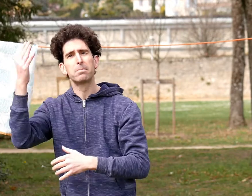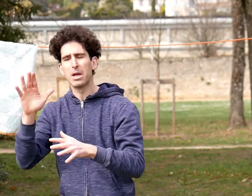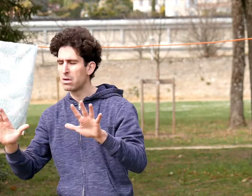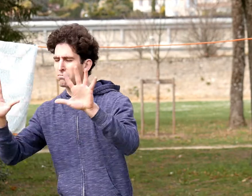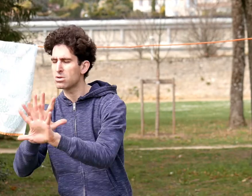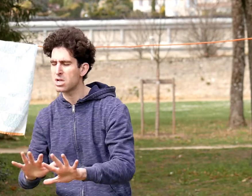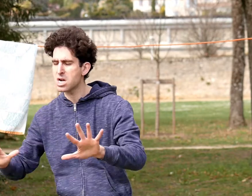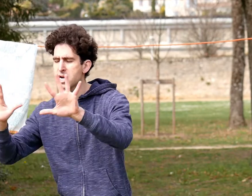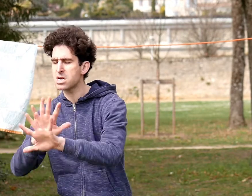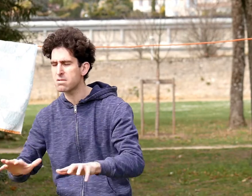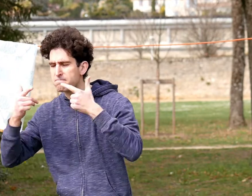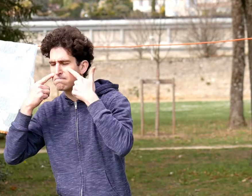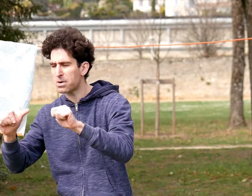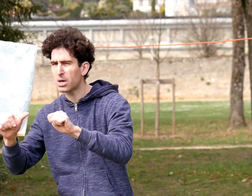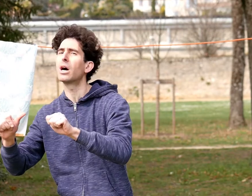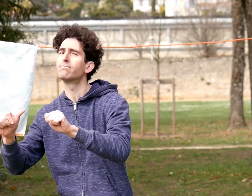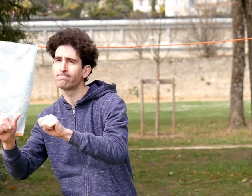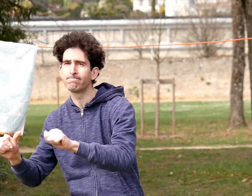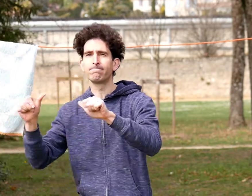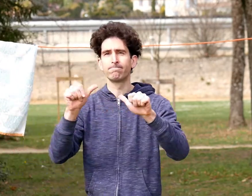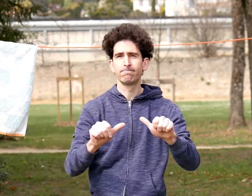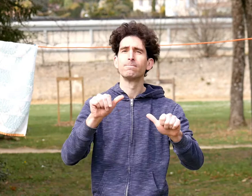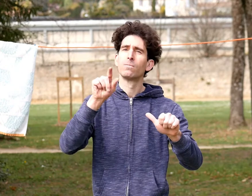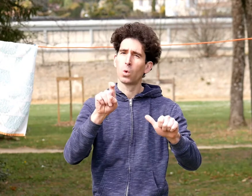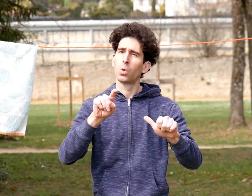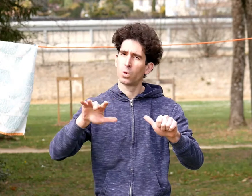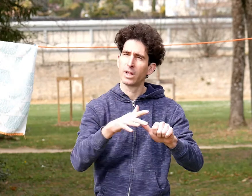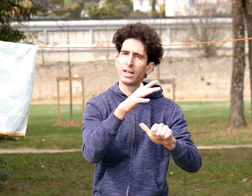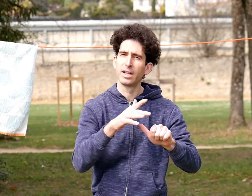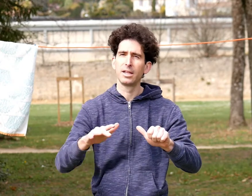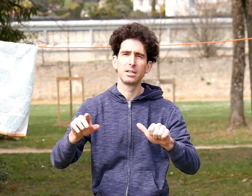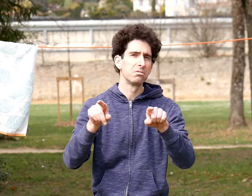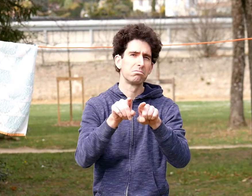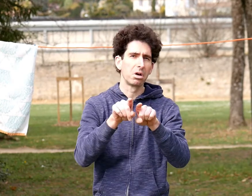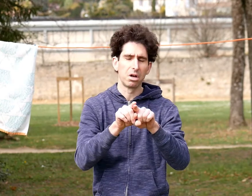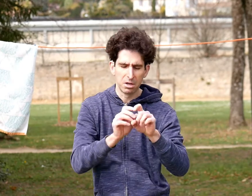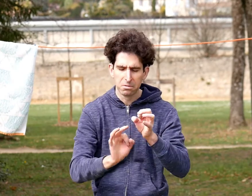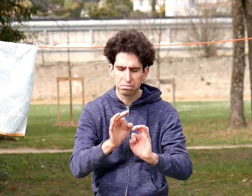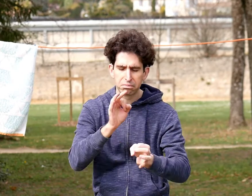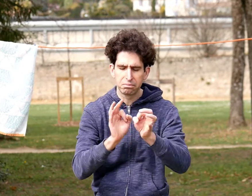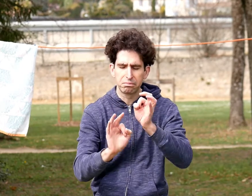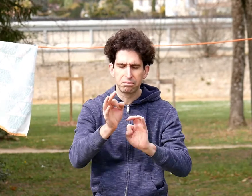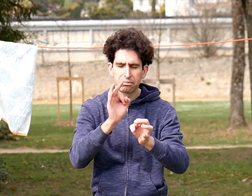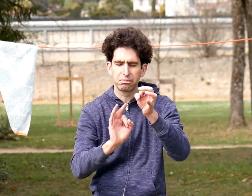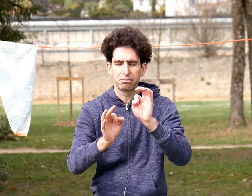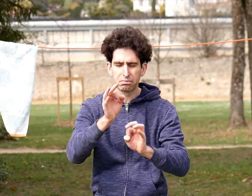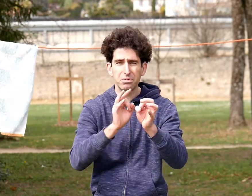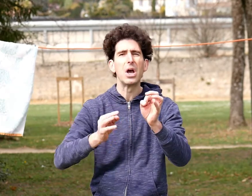Si on voit du brouillard, alors c'est de l'eau liquide qui est aussi en suspension.